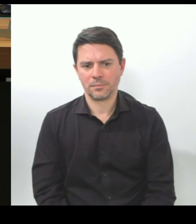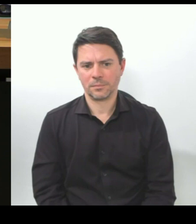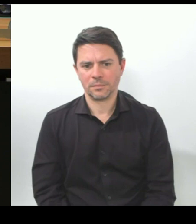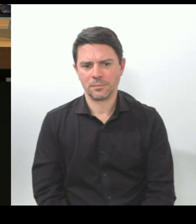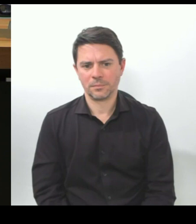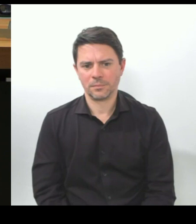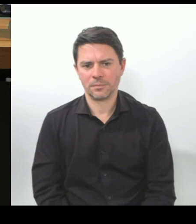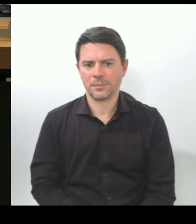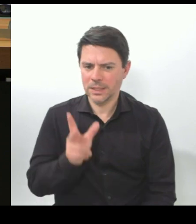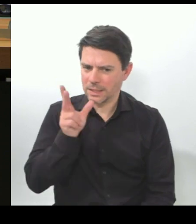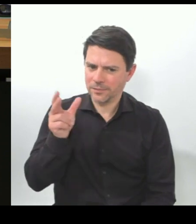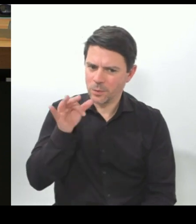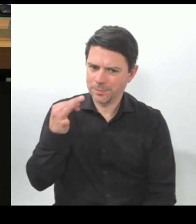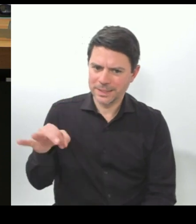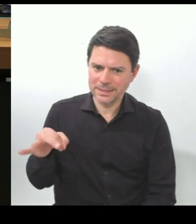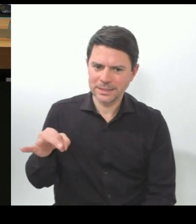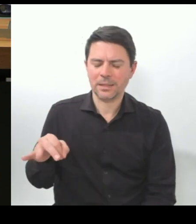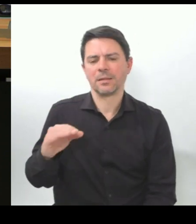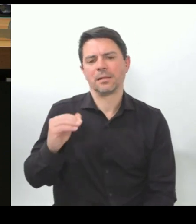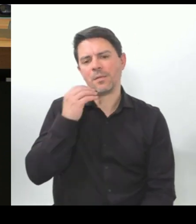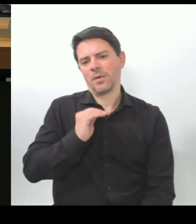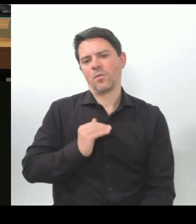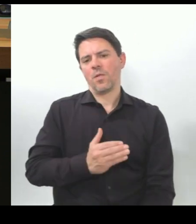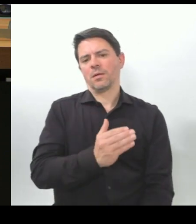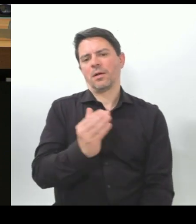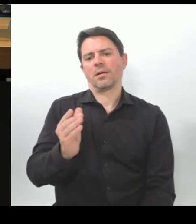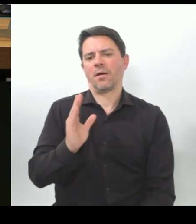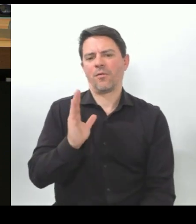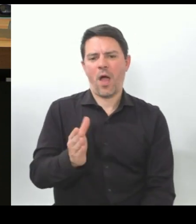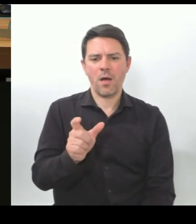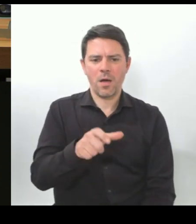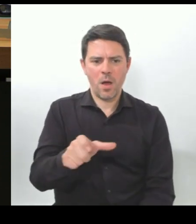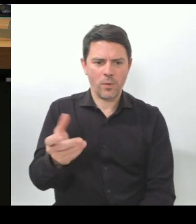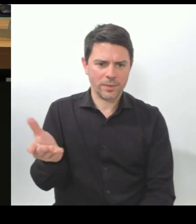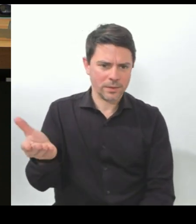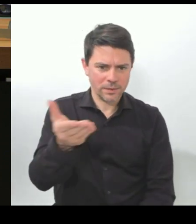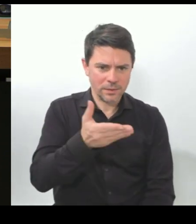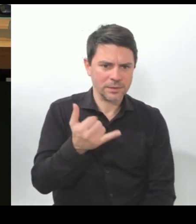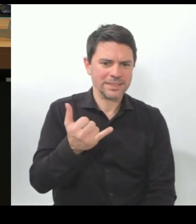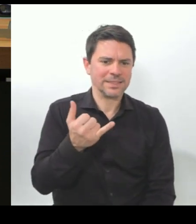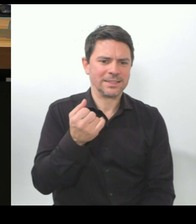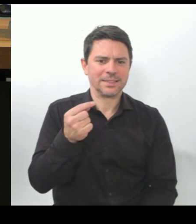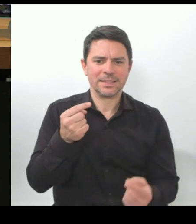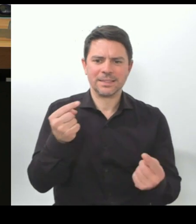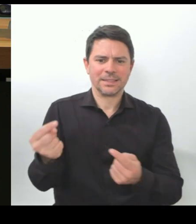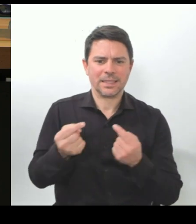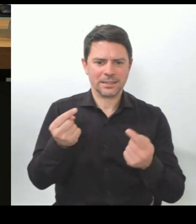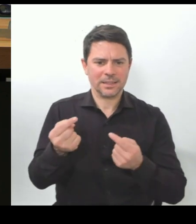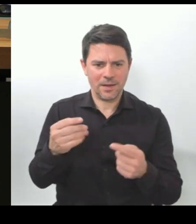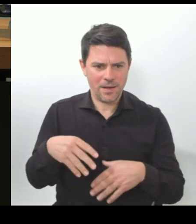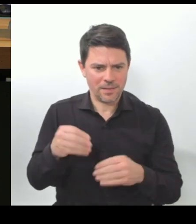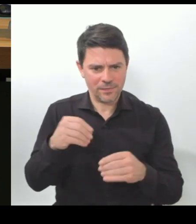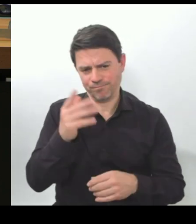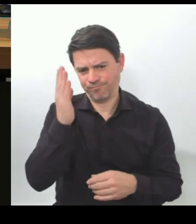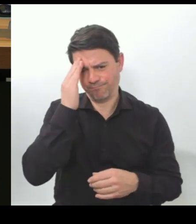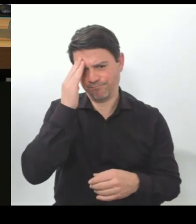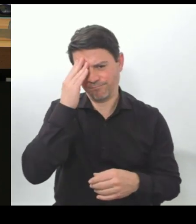Bibliotheken haben heute ganz andere Aufgaben als in der Vergangenheit. Sie sind neben der reinen Buch Ausleihe oder dem Leser Ort Orte für